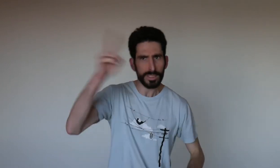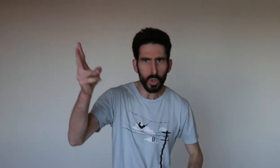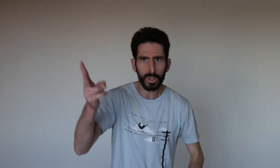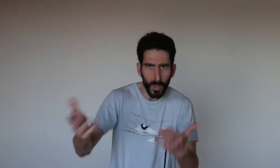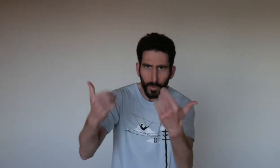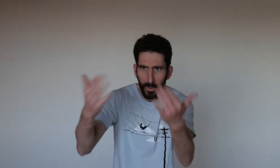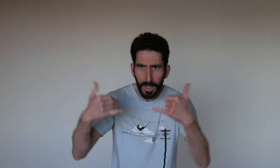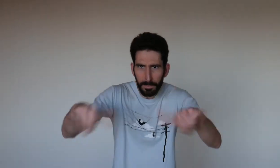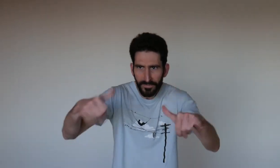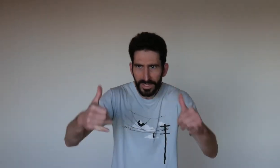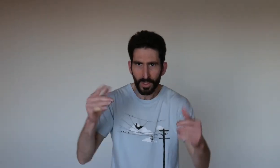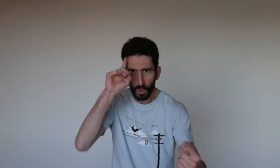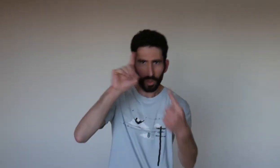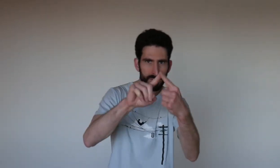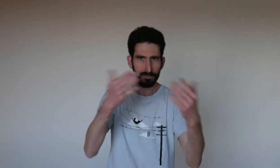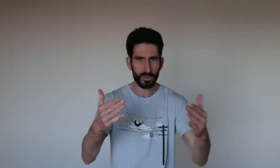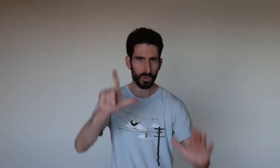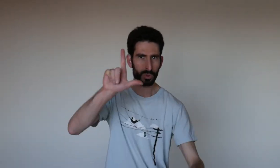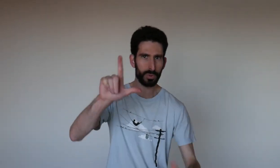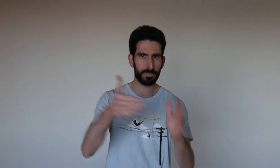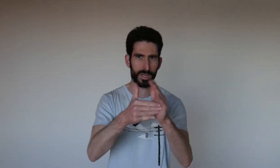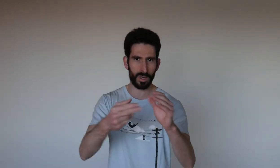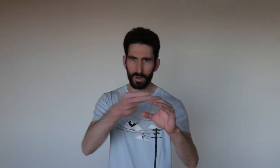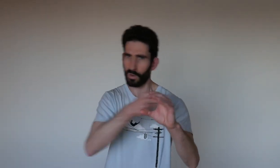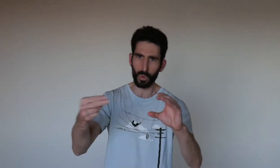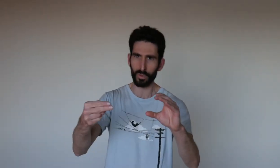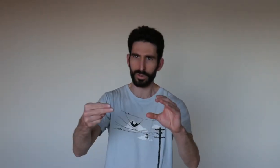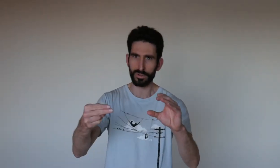Les autres, ce n'est pas fini. Maintenant, l'objectif est d'atteindre les 2000€.